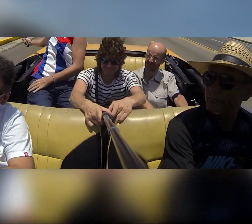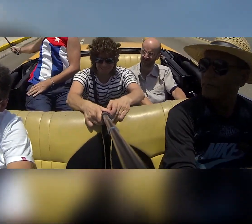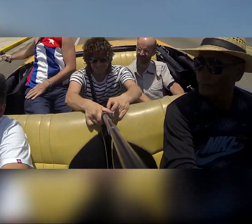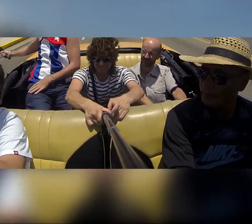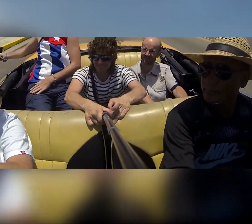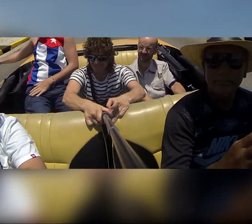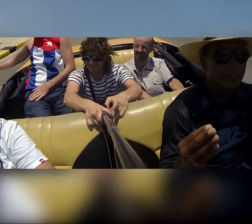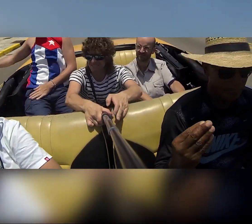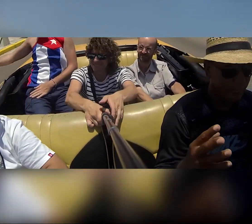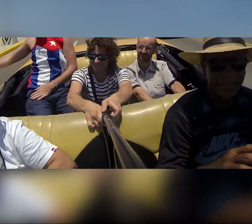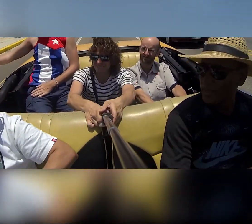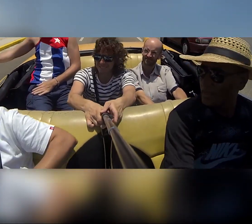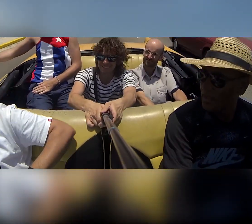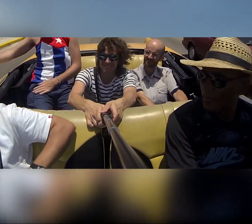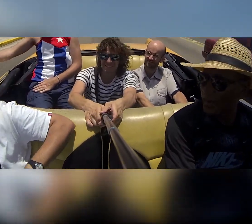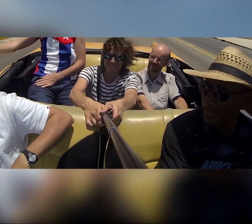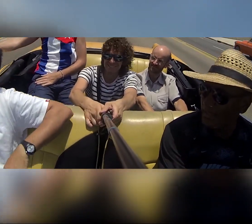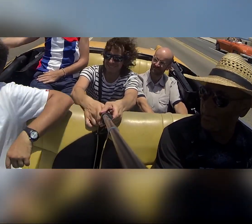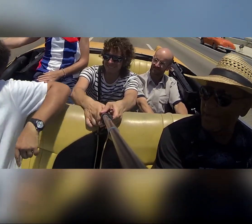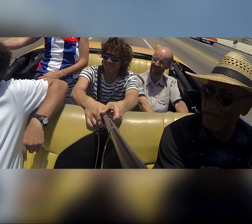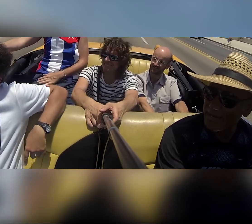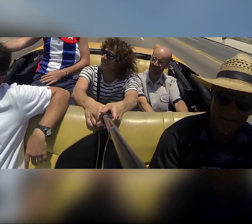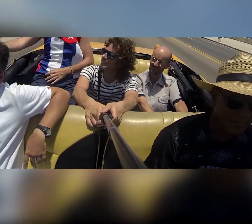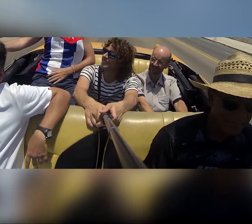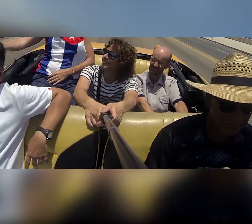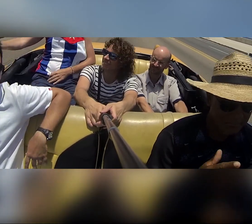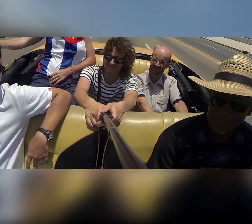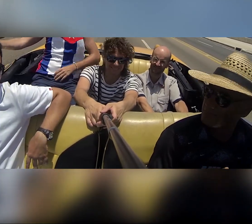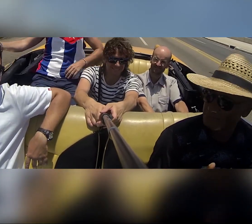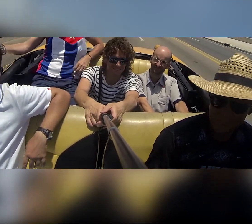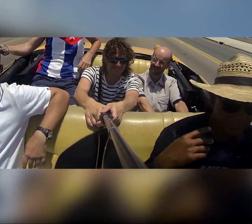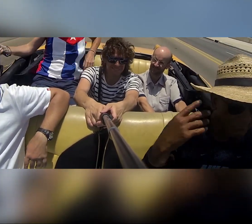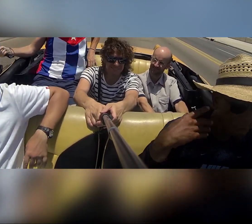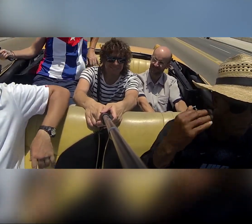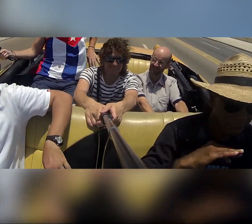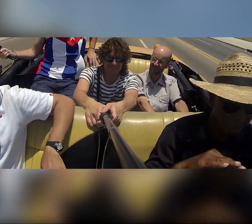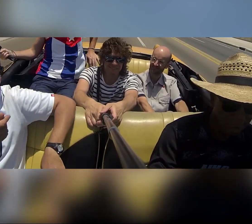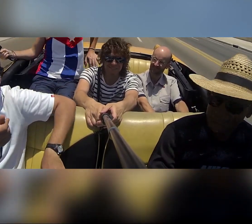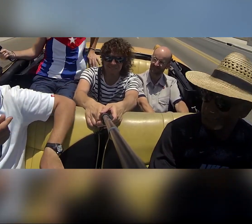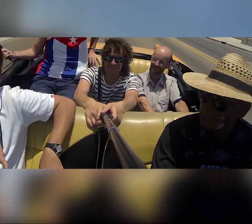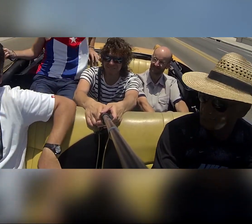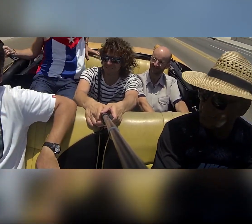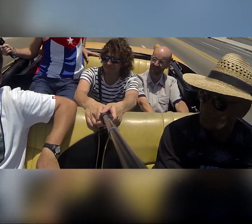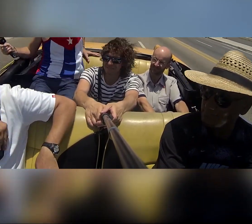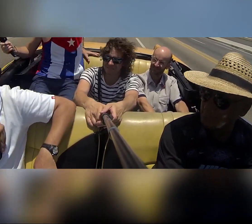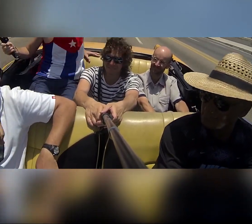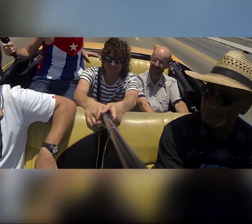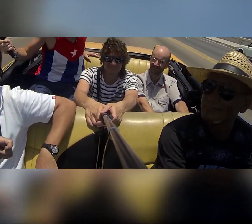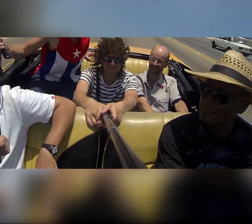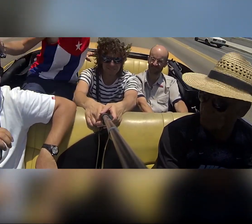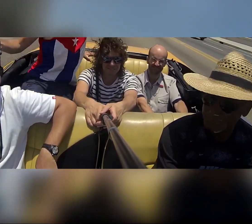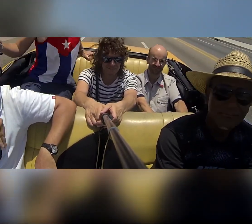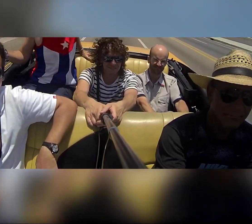¿Es esto bonito?, para mí no Hay mucho morro, hay dinero y quita todo